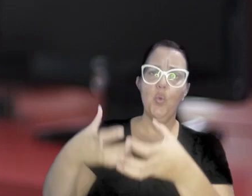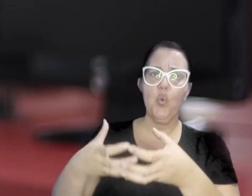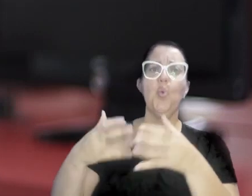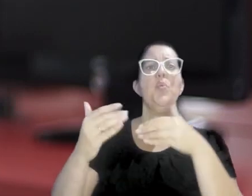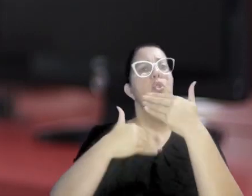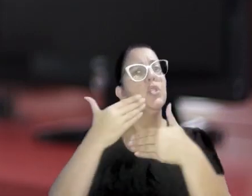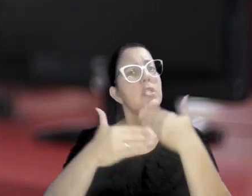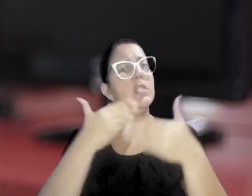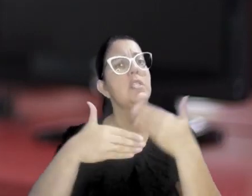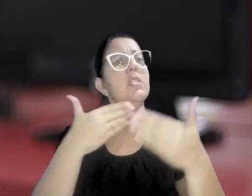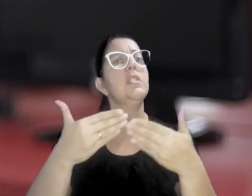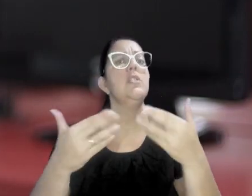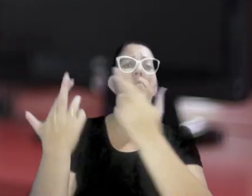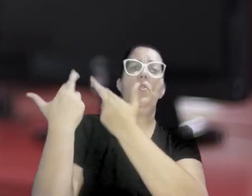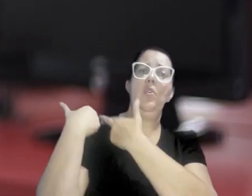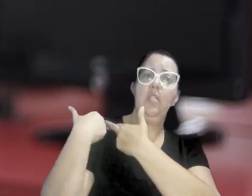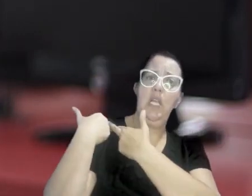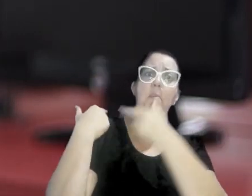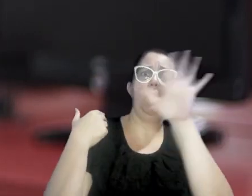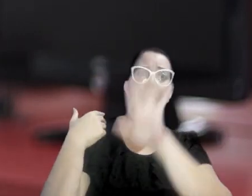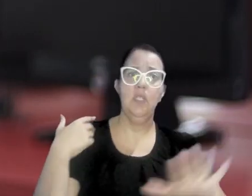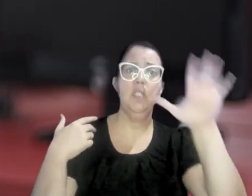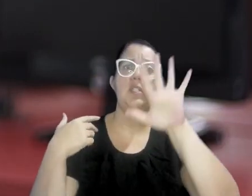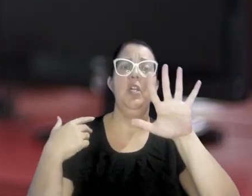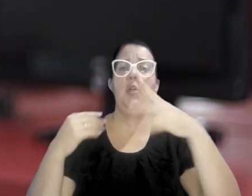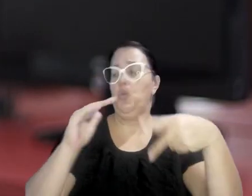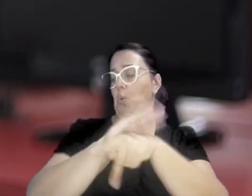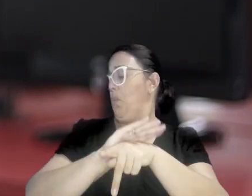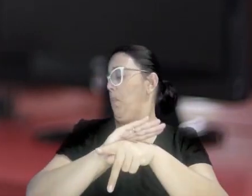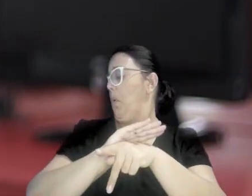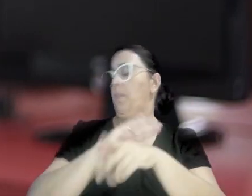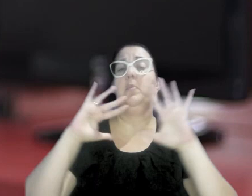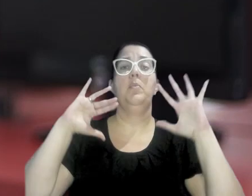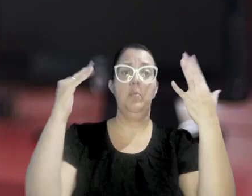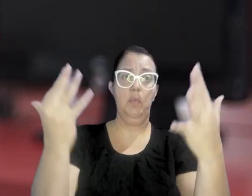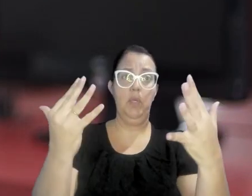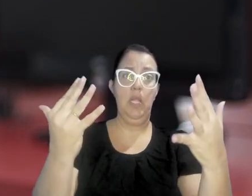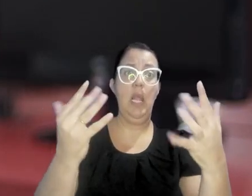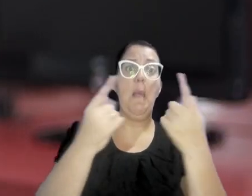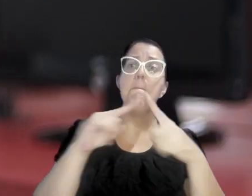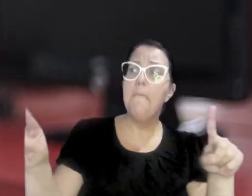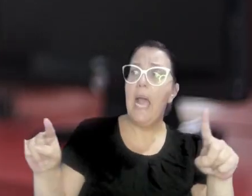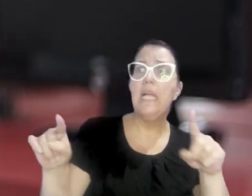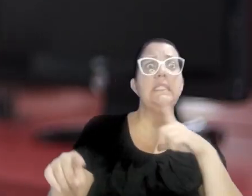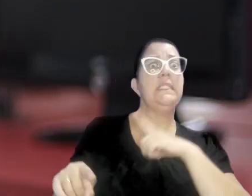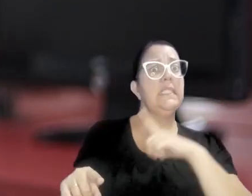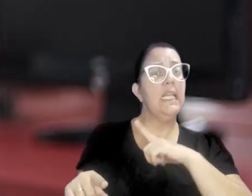de construção, de responsabilidade de todos sobre o ambiente. Entretanto, ao estabelecer os instrumentos da